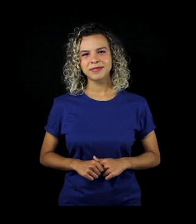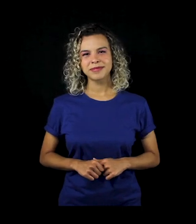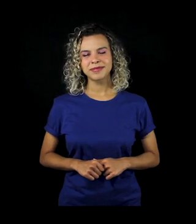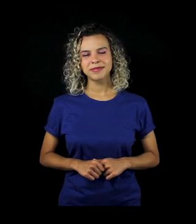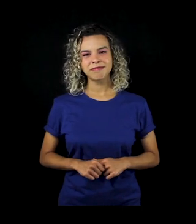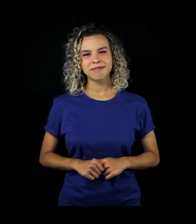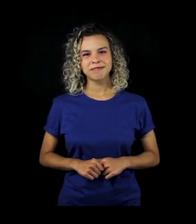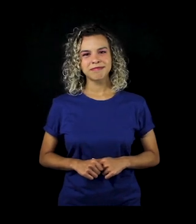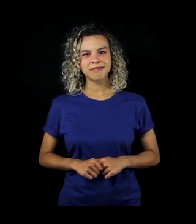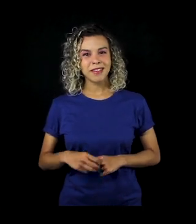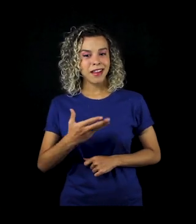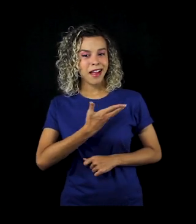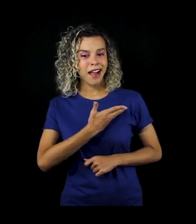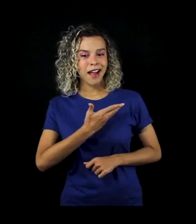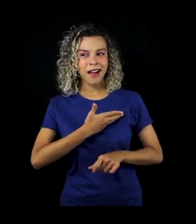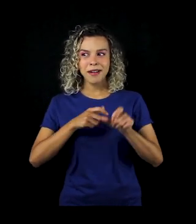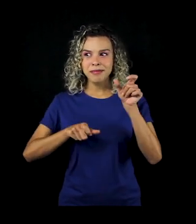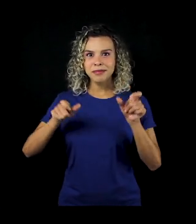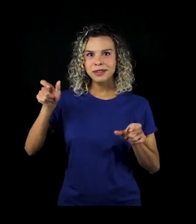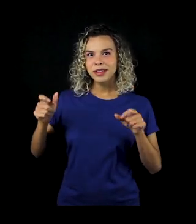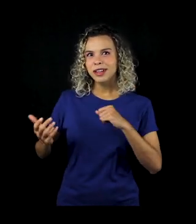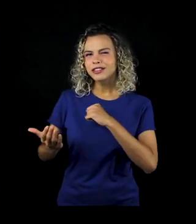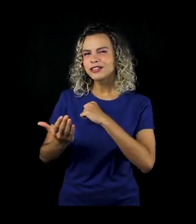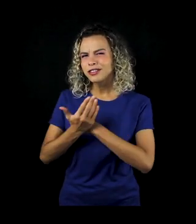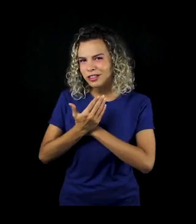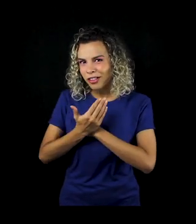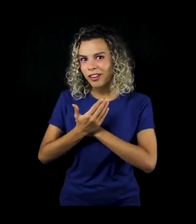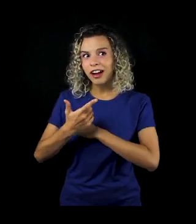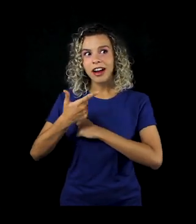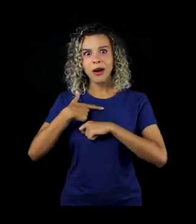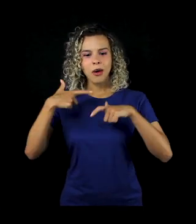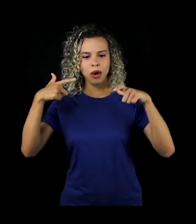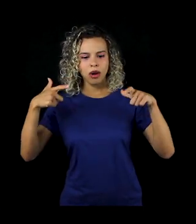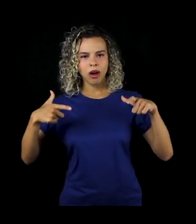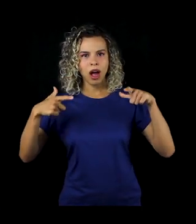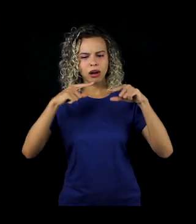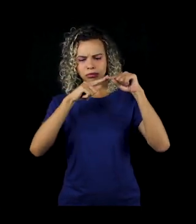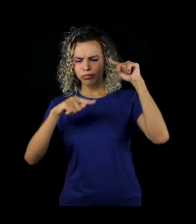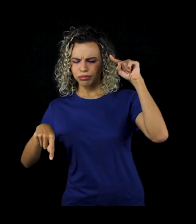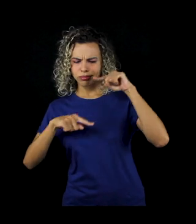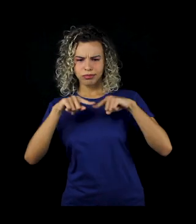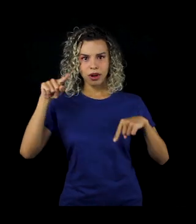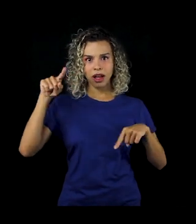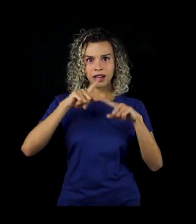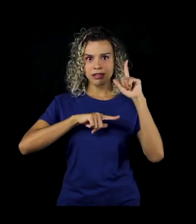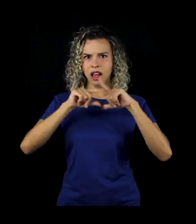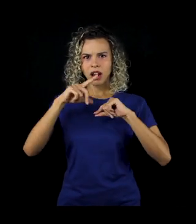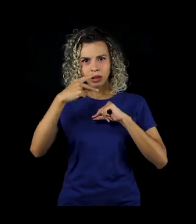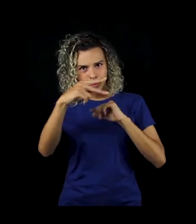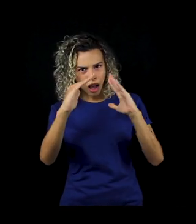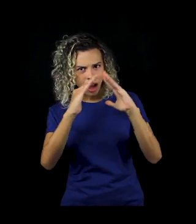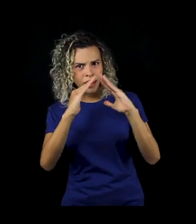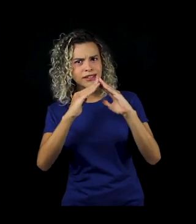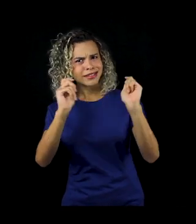Com a ajuda dos meus amigos, criei estrelas no meu ambiente. E você pode fazer na sua casa também do mesmo jeito,